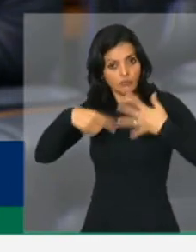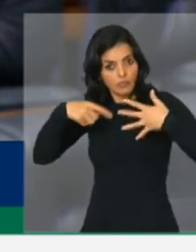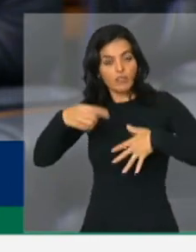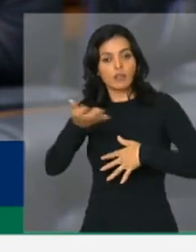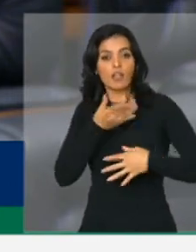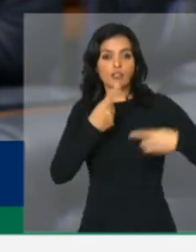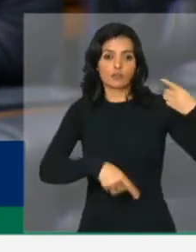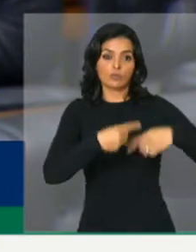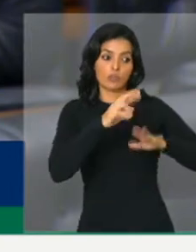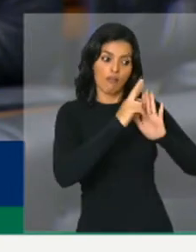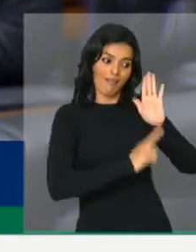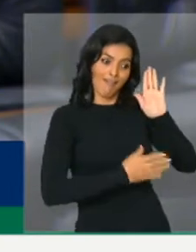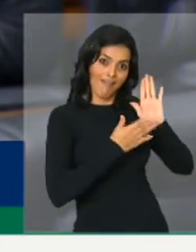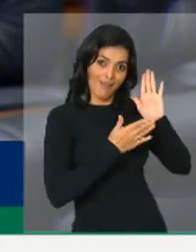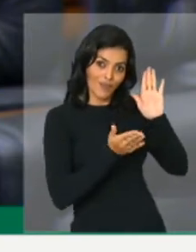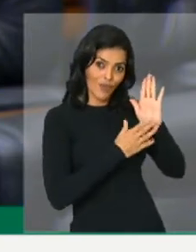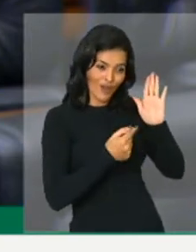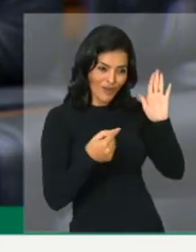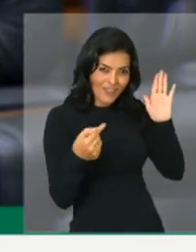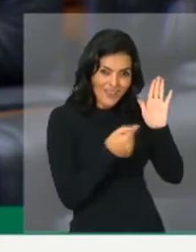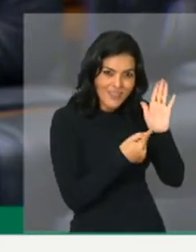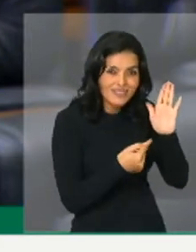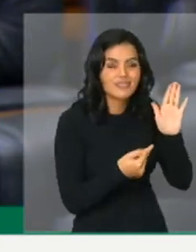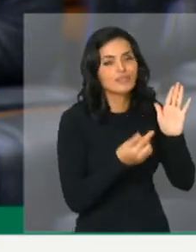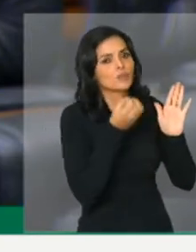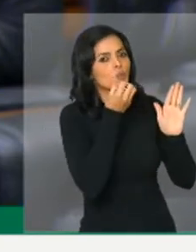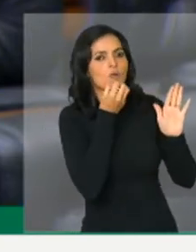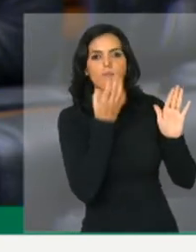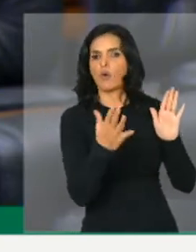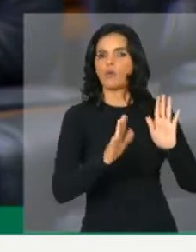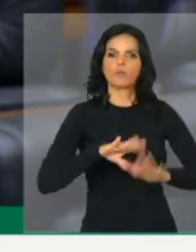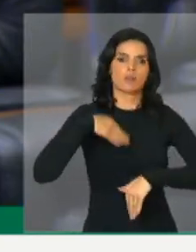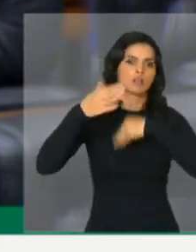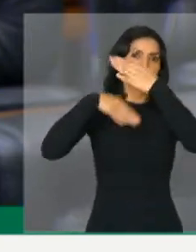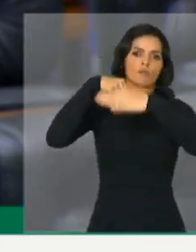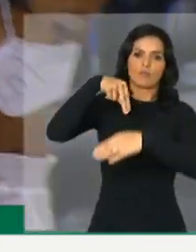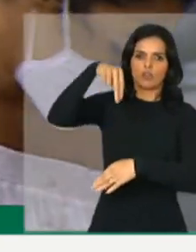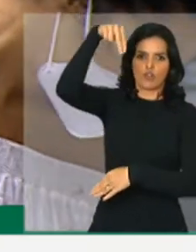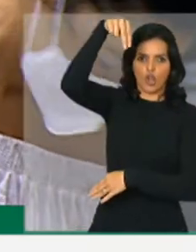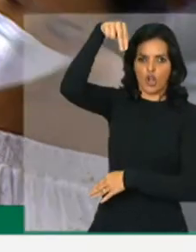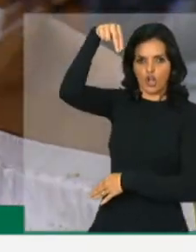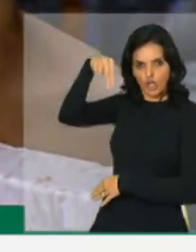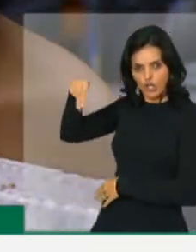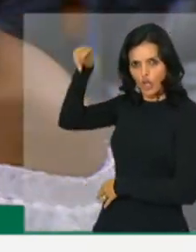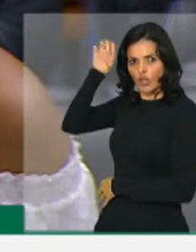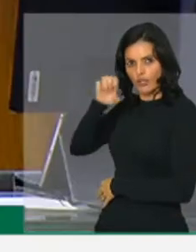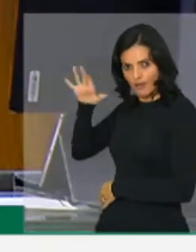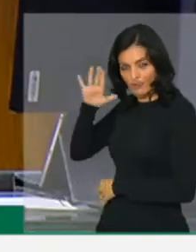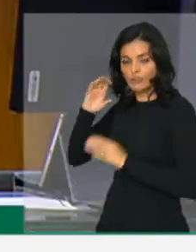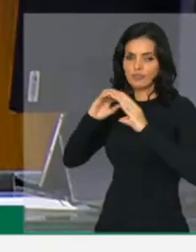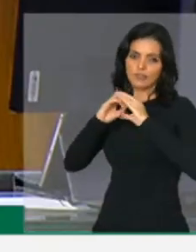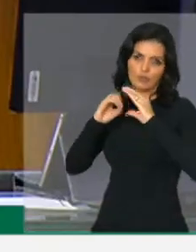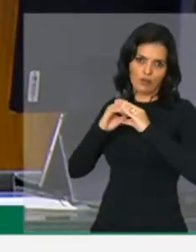[PRESIDENTE]: COMO VOTA O NOVO? [DEPUTADO]: NOVO VOTA SIM PRESIDENTE. -- [PRESIDENTE]: AVANTE.